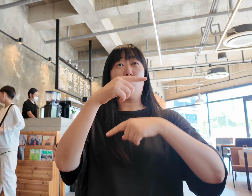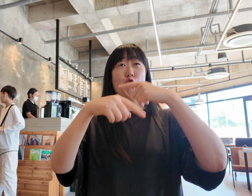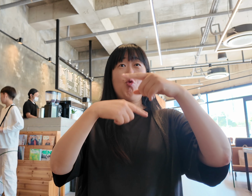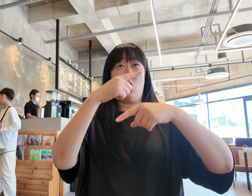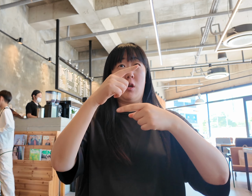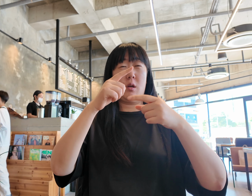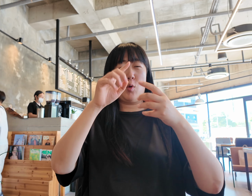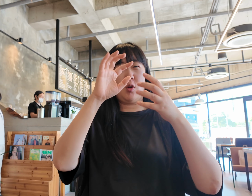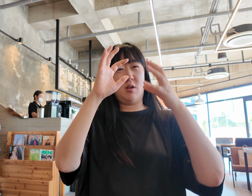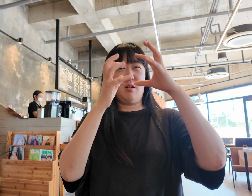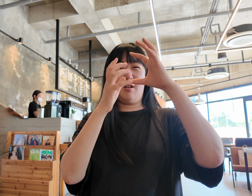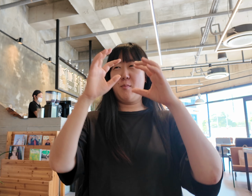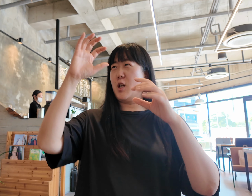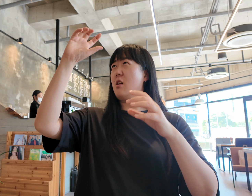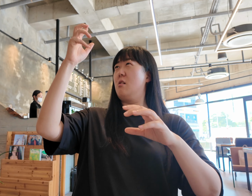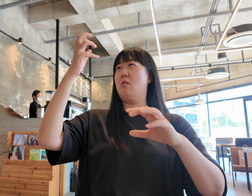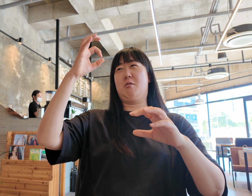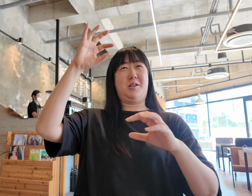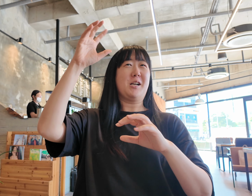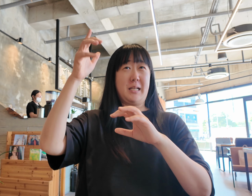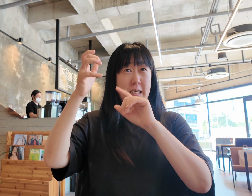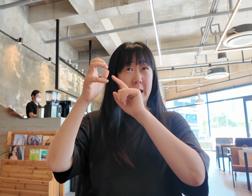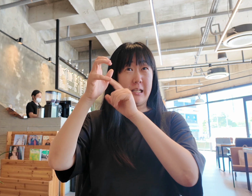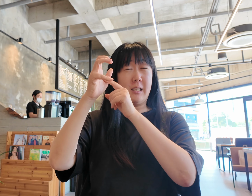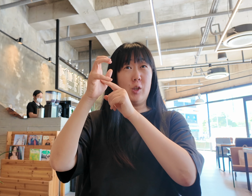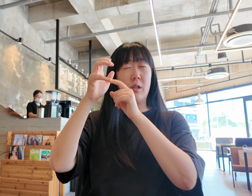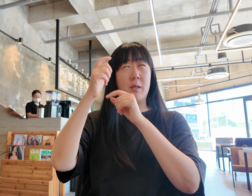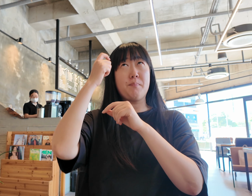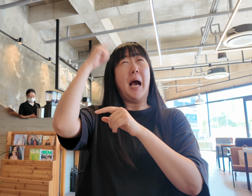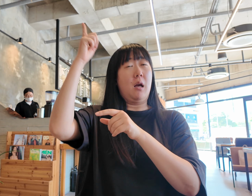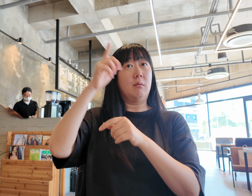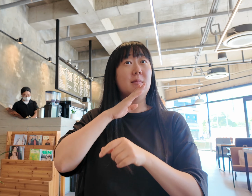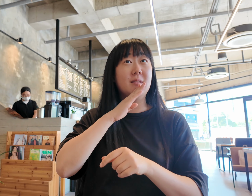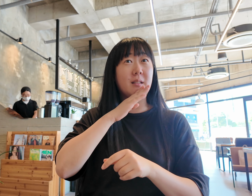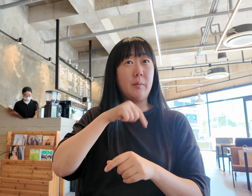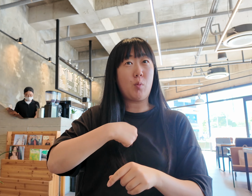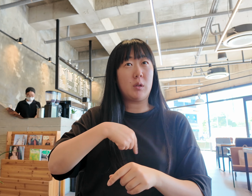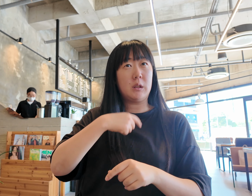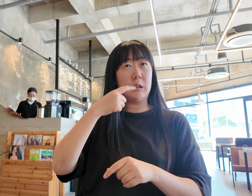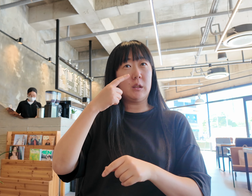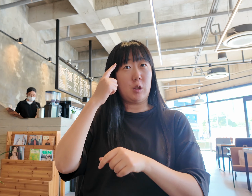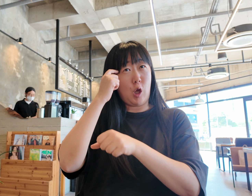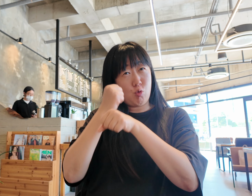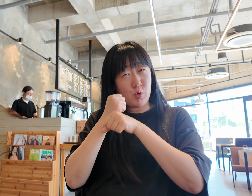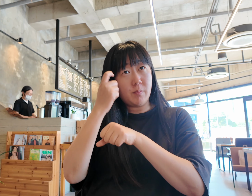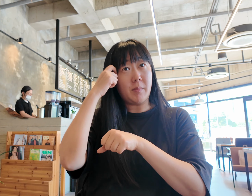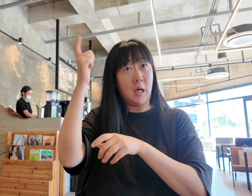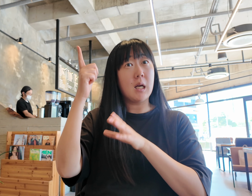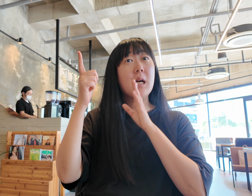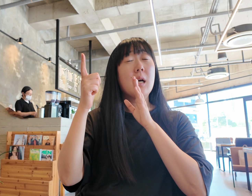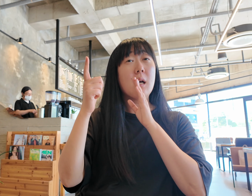그런 아이디어들이 혼자 연구하다가 나오나요?